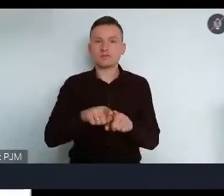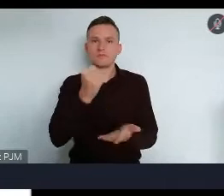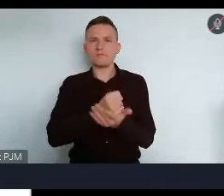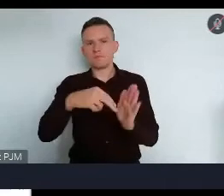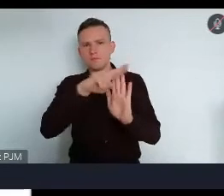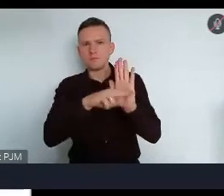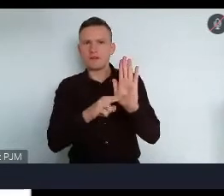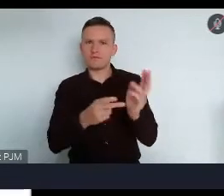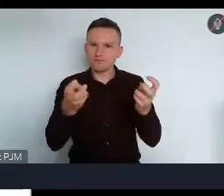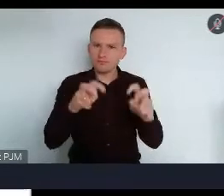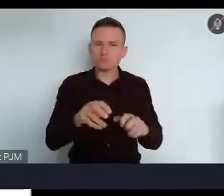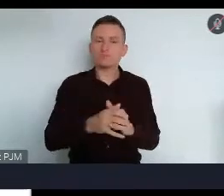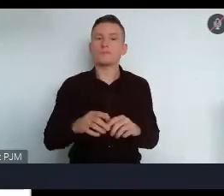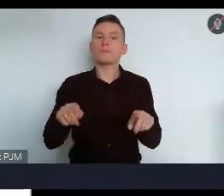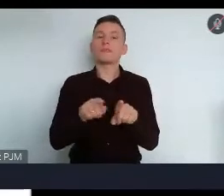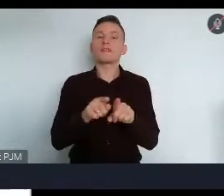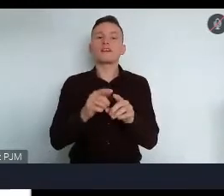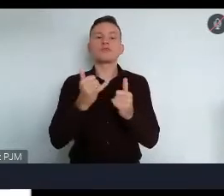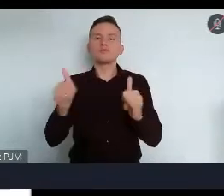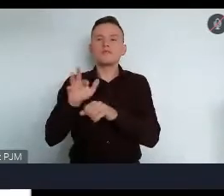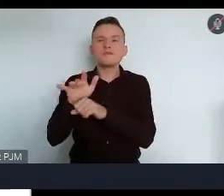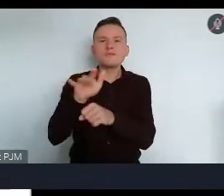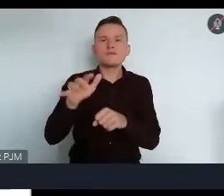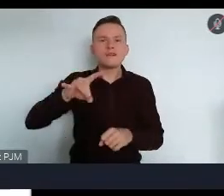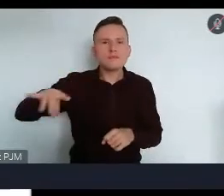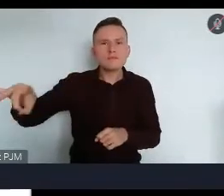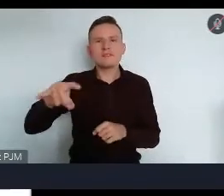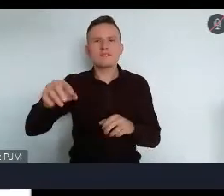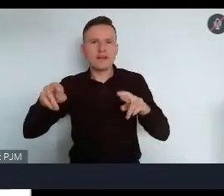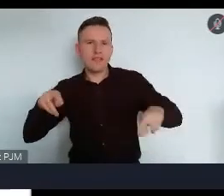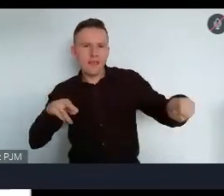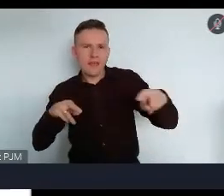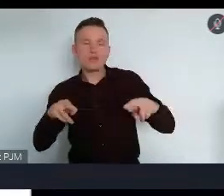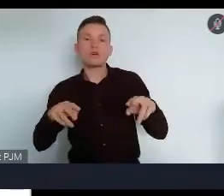wywieranie wpływu na gminy i regiony oraz tworzenie forum debaty